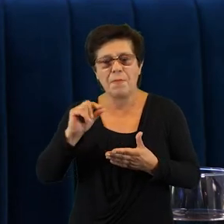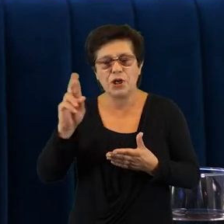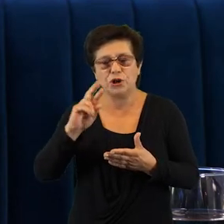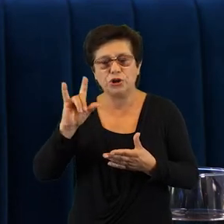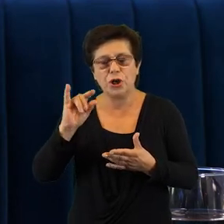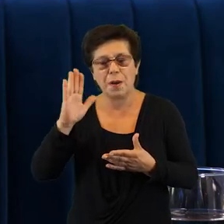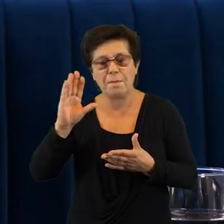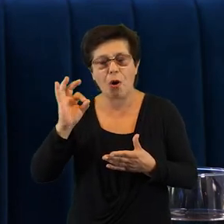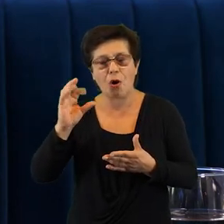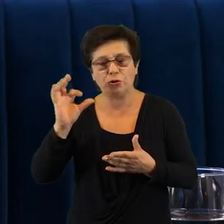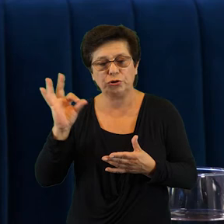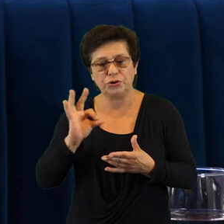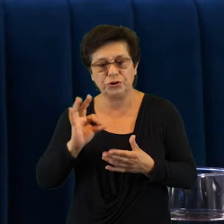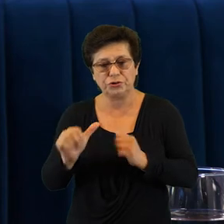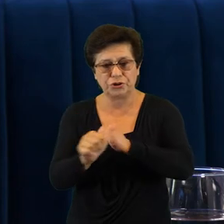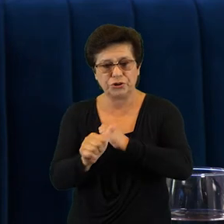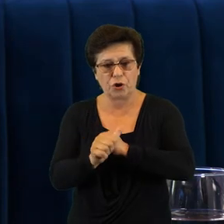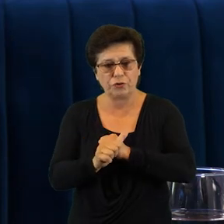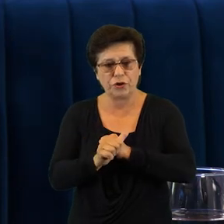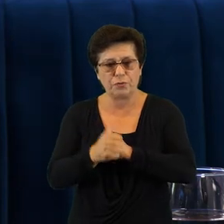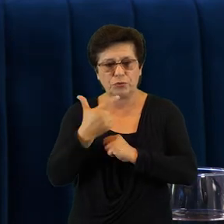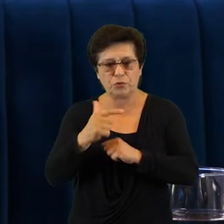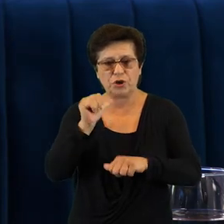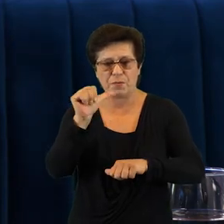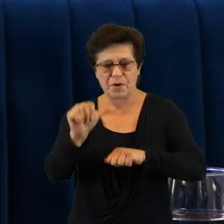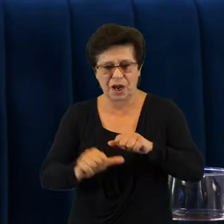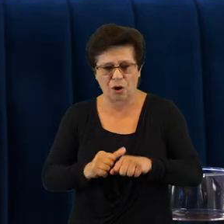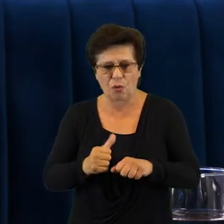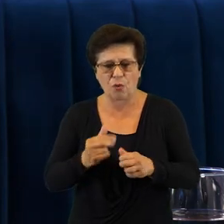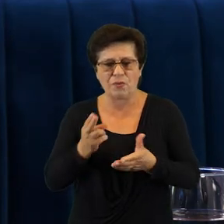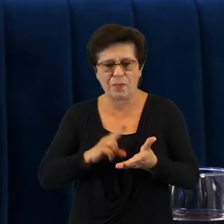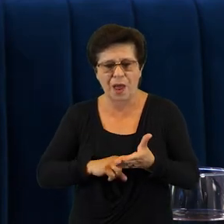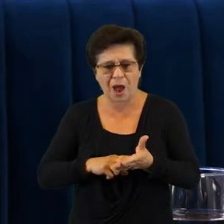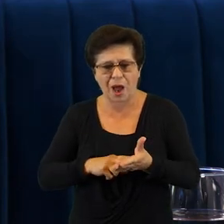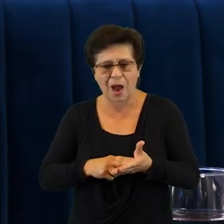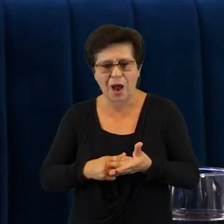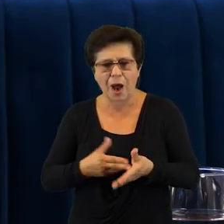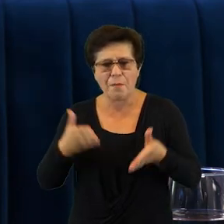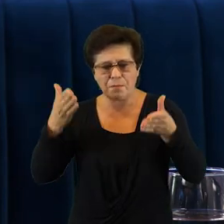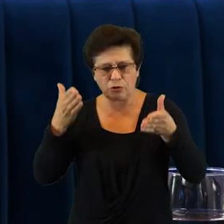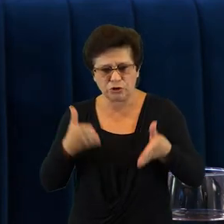w lutym 1962 roku na pogrzebie Broniewskiego. Otóż koledzy się zebrali rano o świcie,